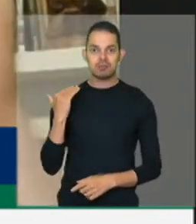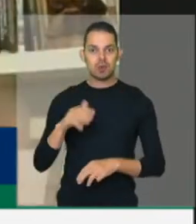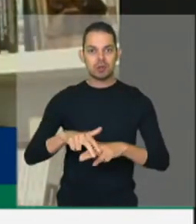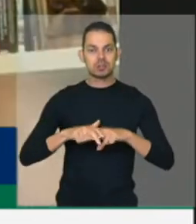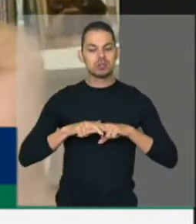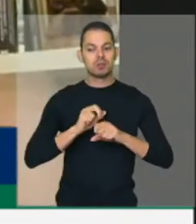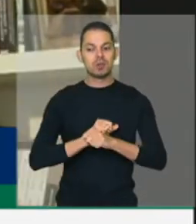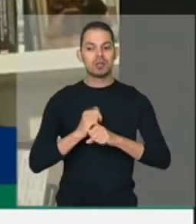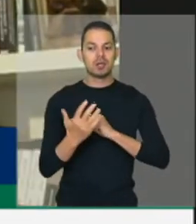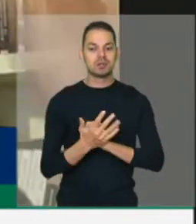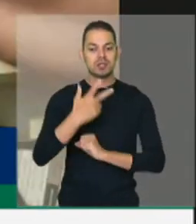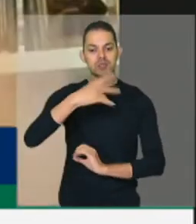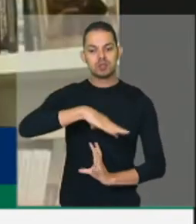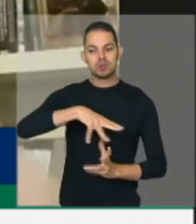MORTES POR COVID 19 DO MUNDO ACONTECERAM EM SOLO